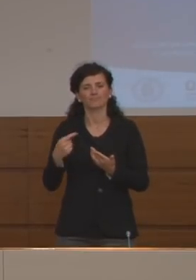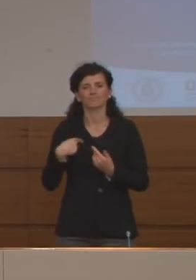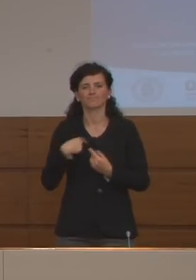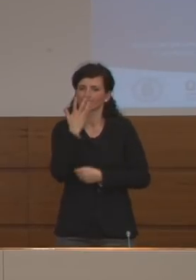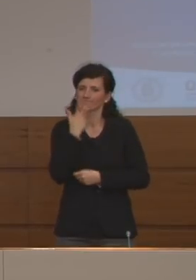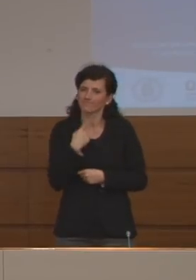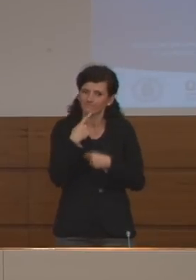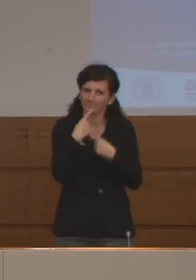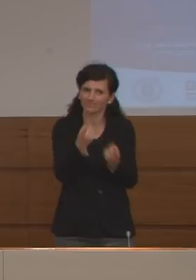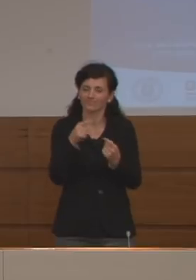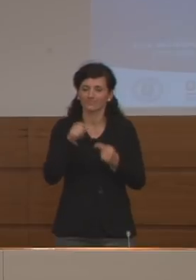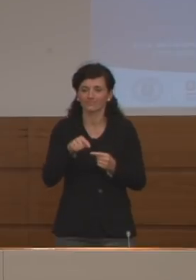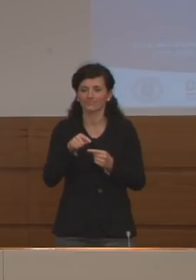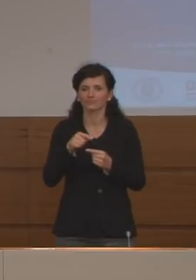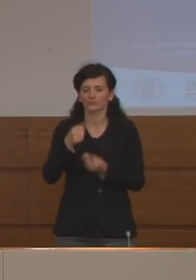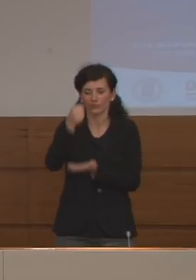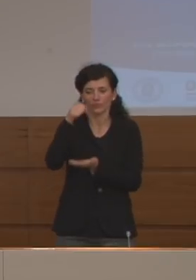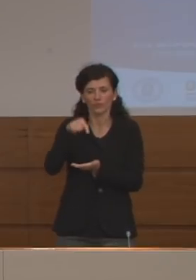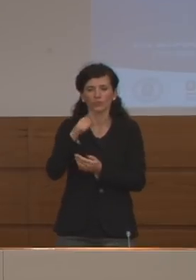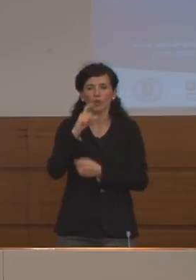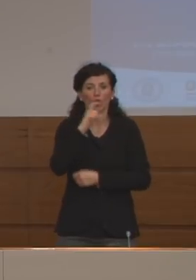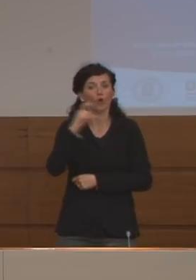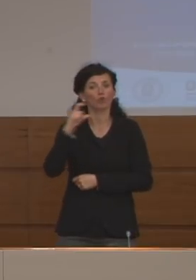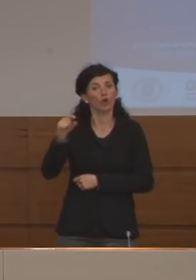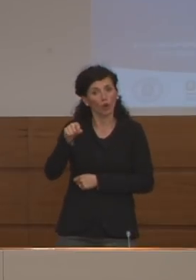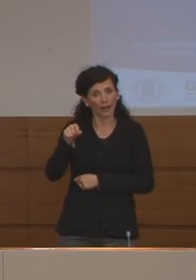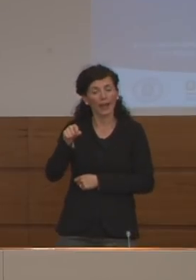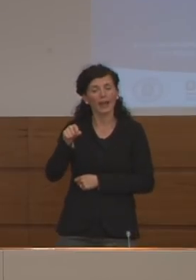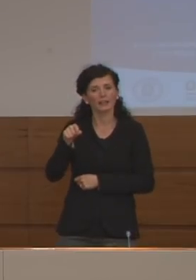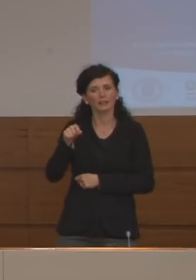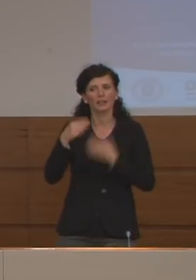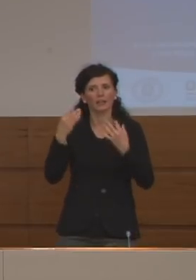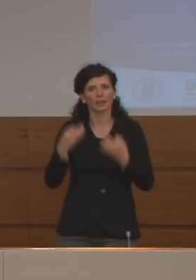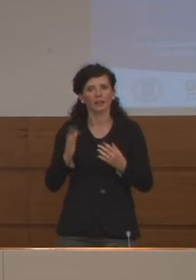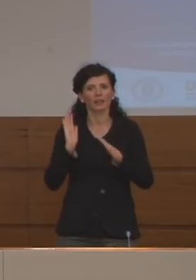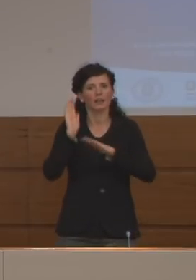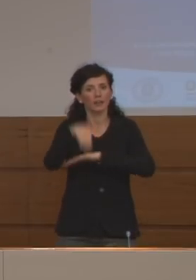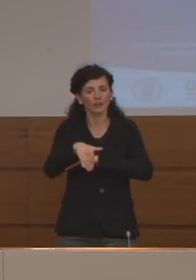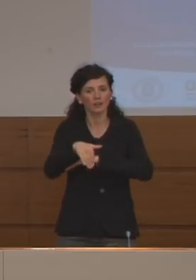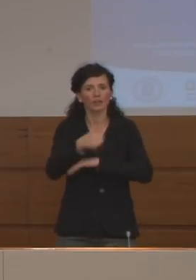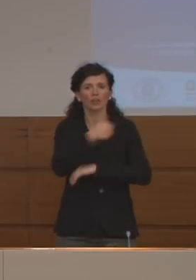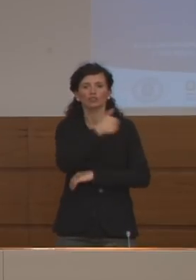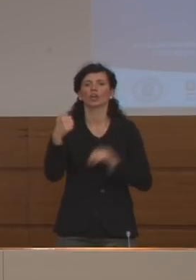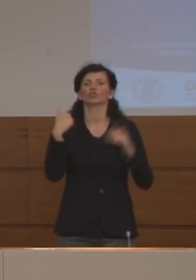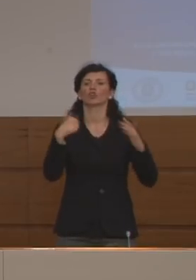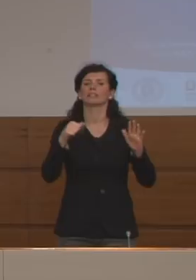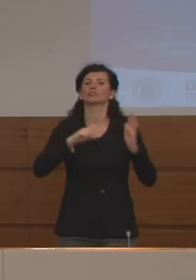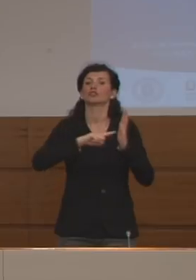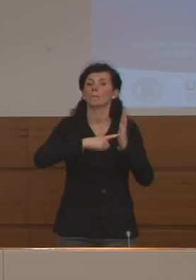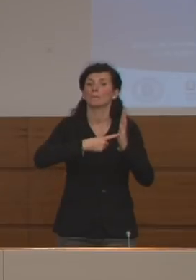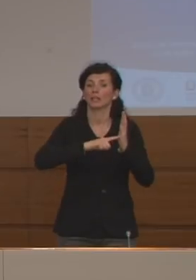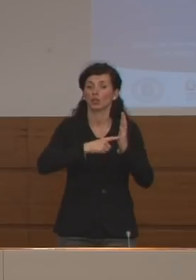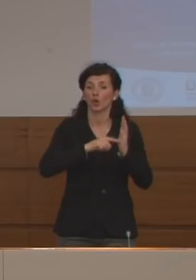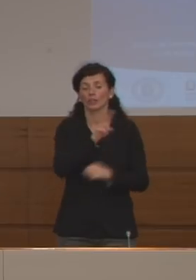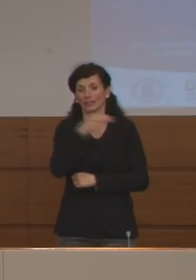valore di questo conto corrente ha superato i 116 milioni di euro.